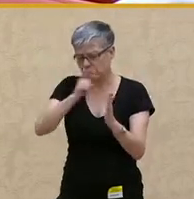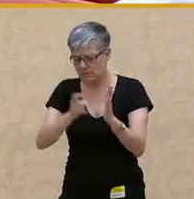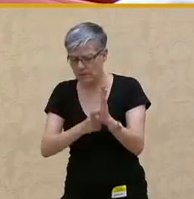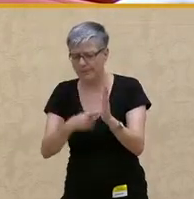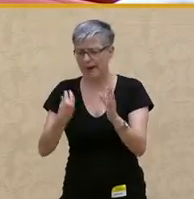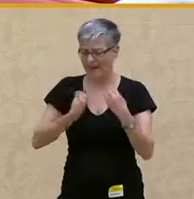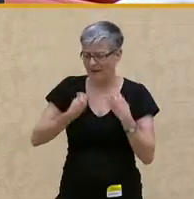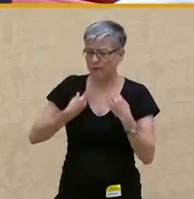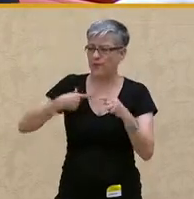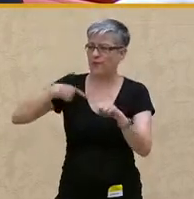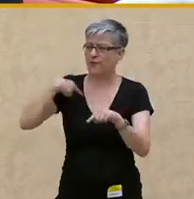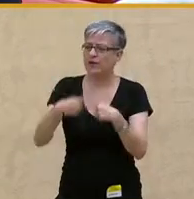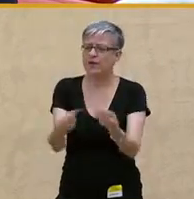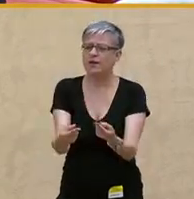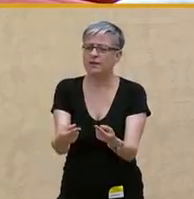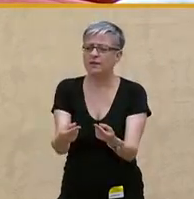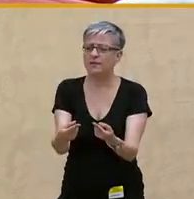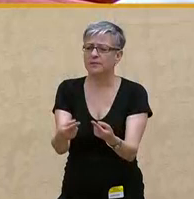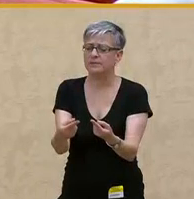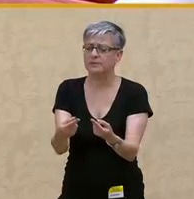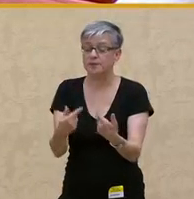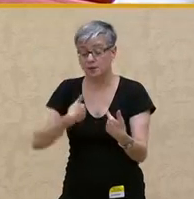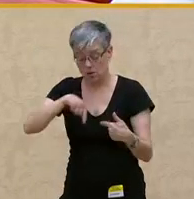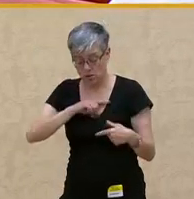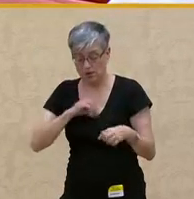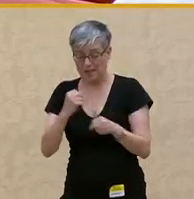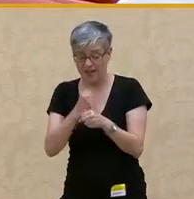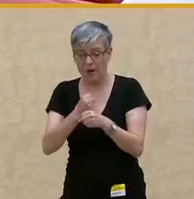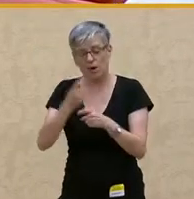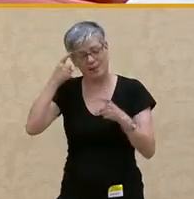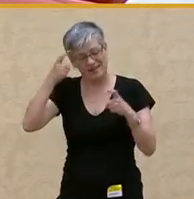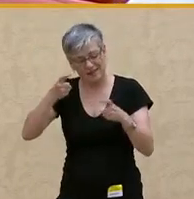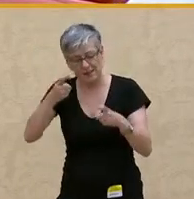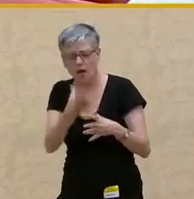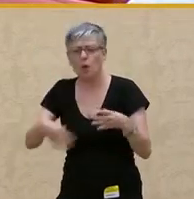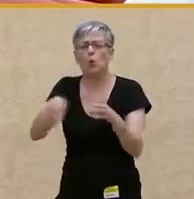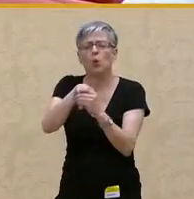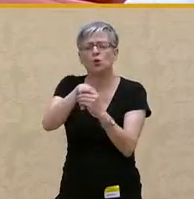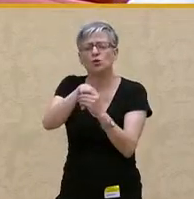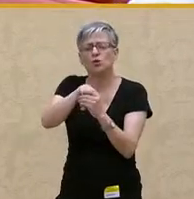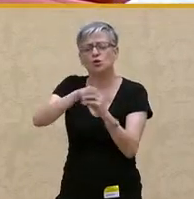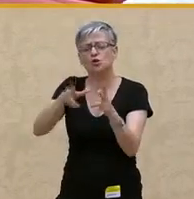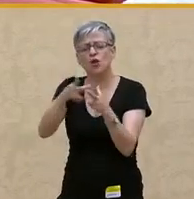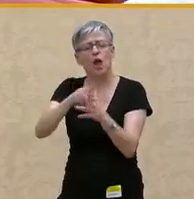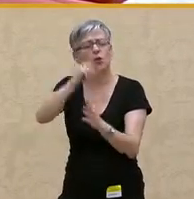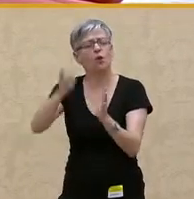día a día y tenemos que trabajar para una sociedad completa donde las personas tengan seguridad,